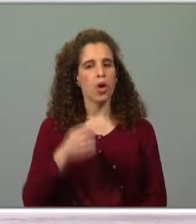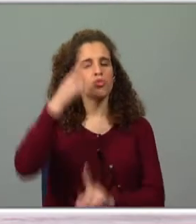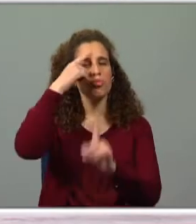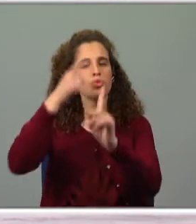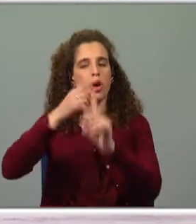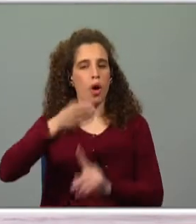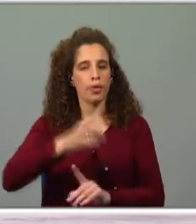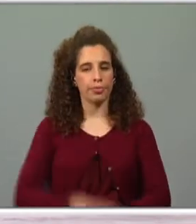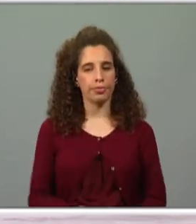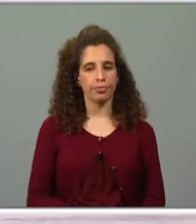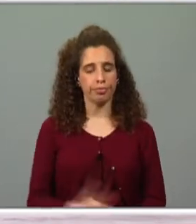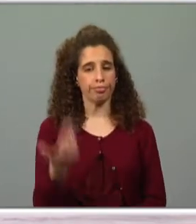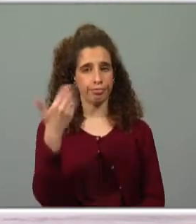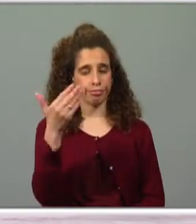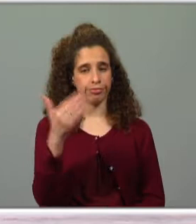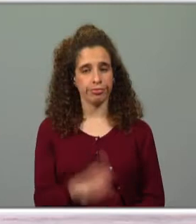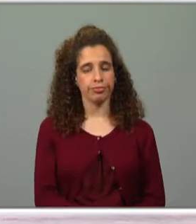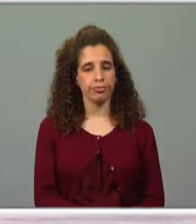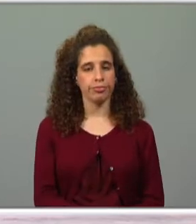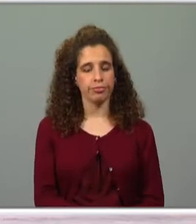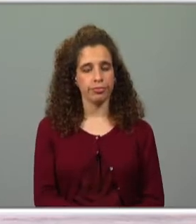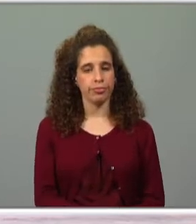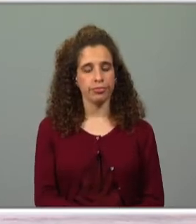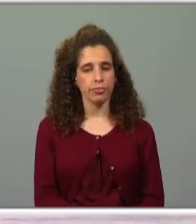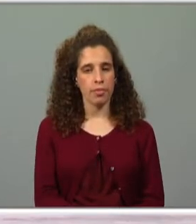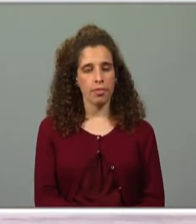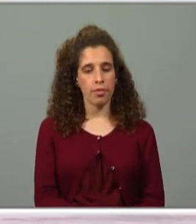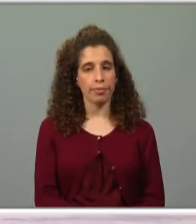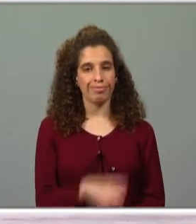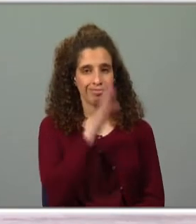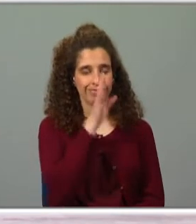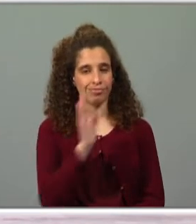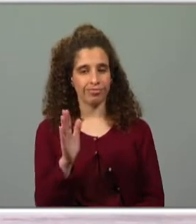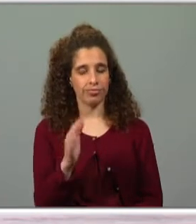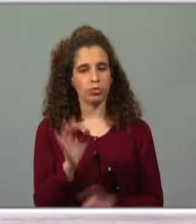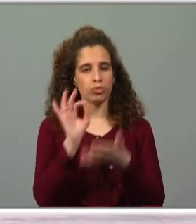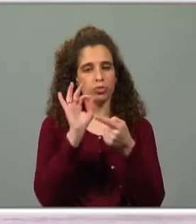este exercícios Primeiro vamos o que colocar em prática estes aspectos que 這個練習首先讓我們做什麼將這些方面付諸實踐